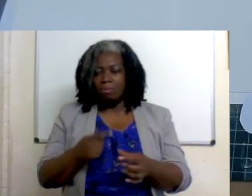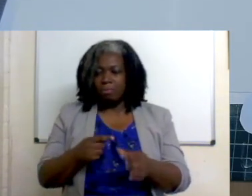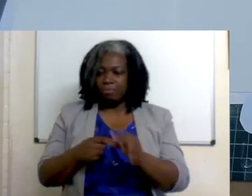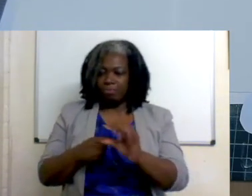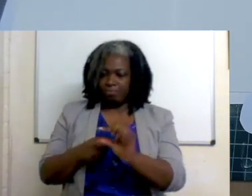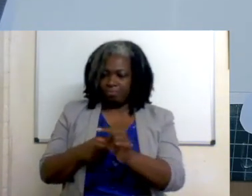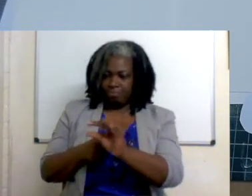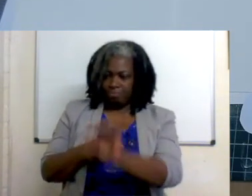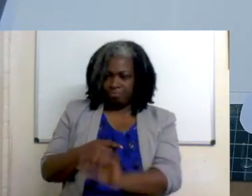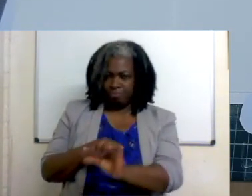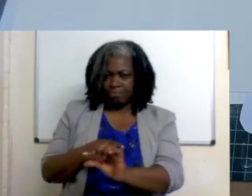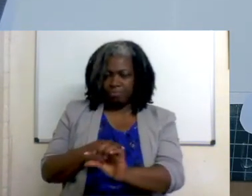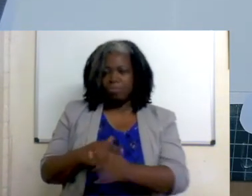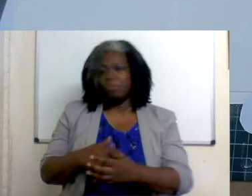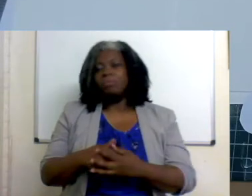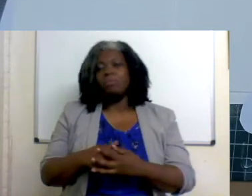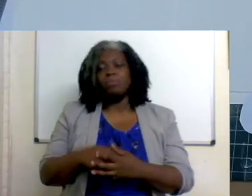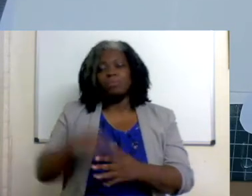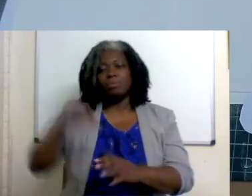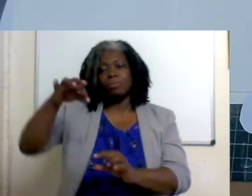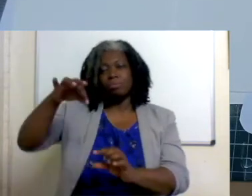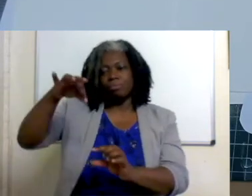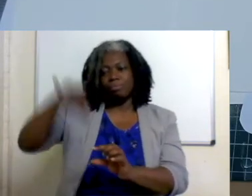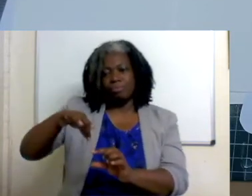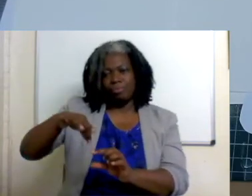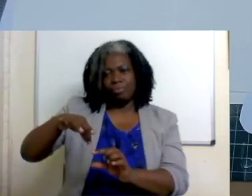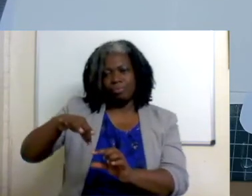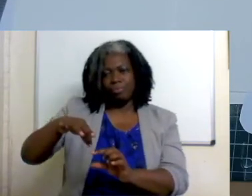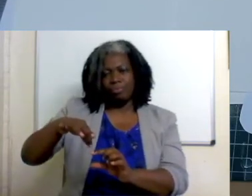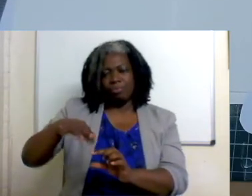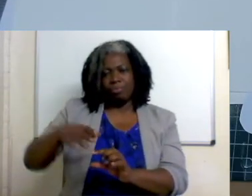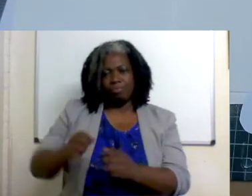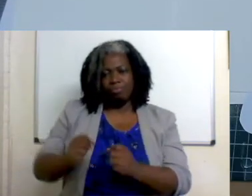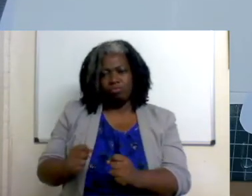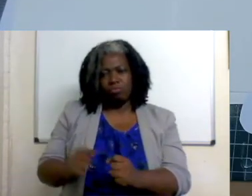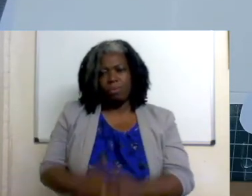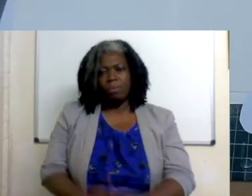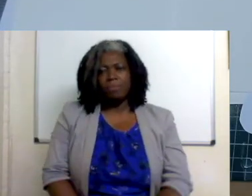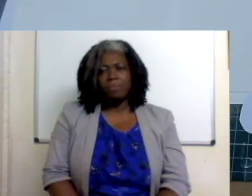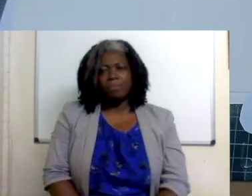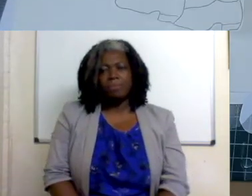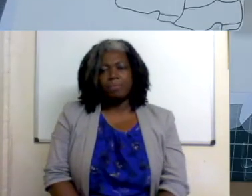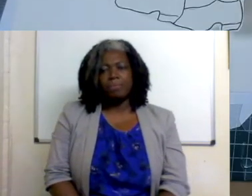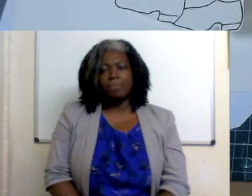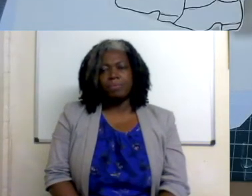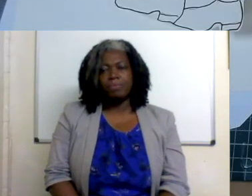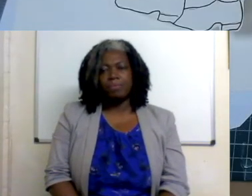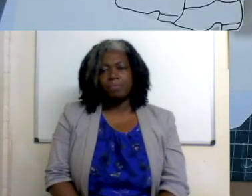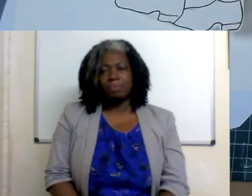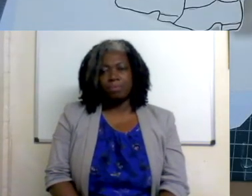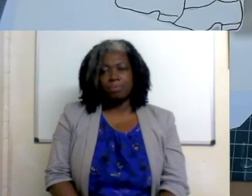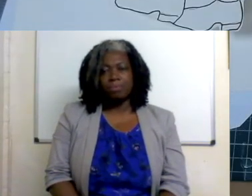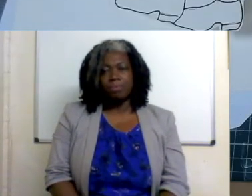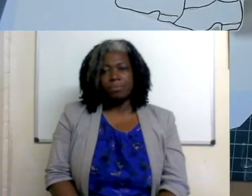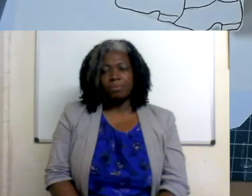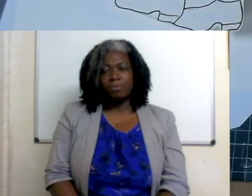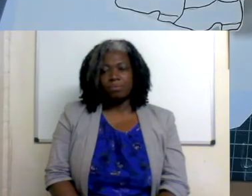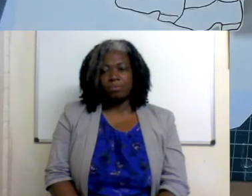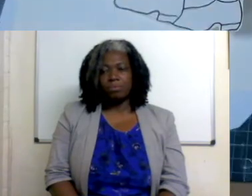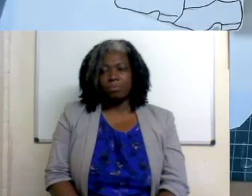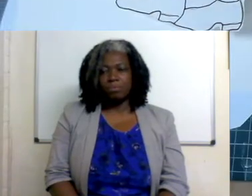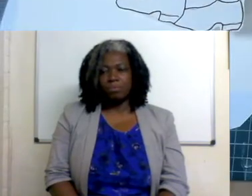tu sirsi cast do plasteliny, protoze to mi vytvori dobry, pevny zaklad. Tak, ted